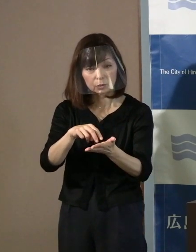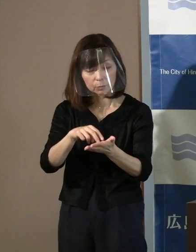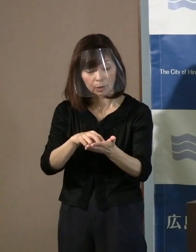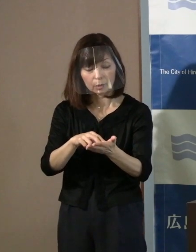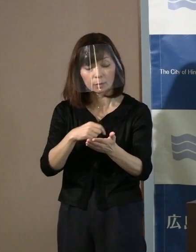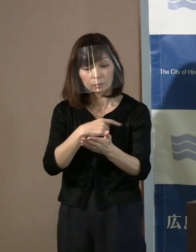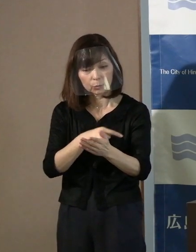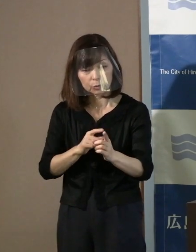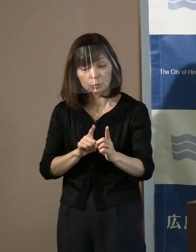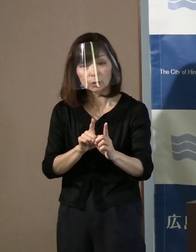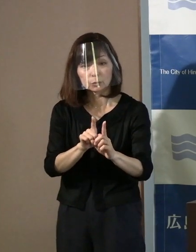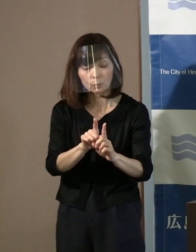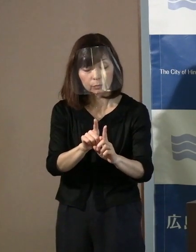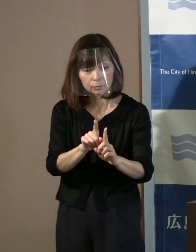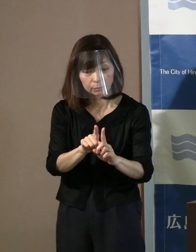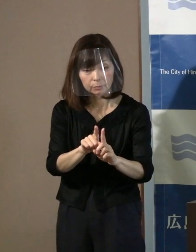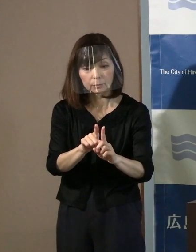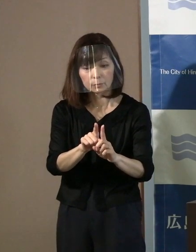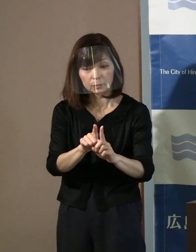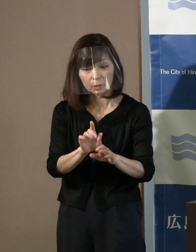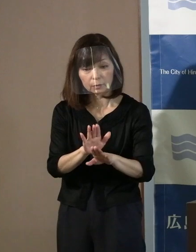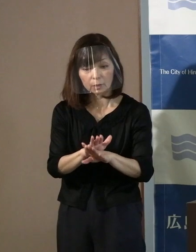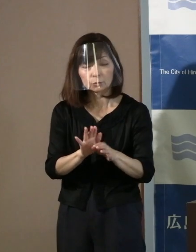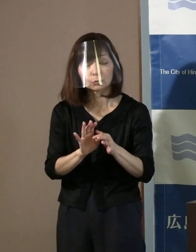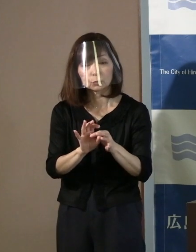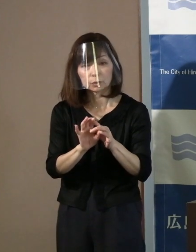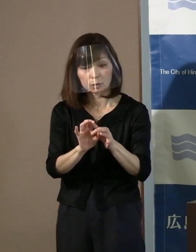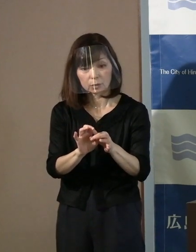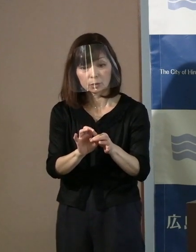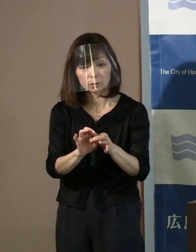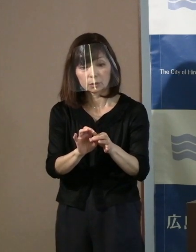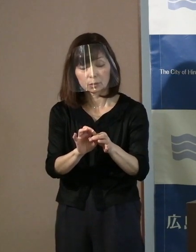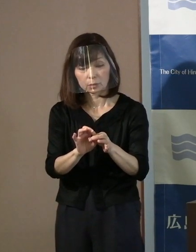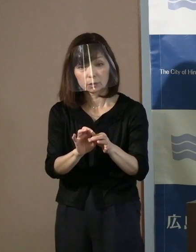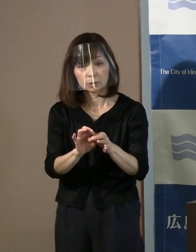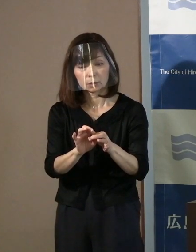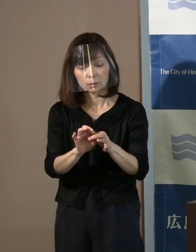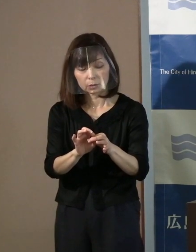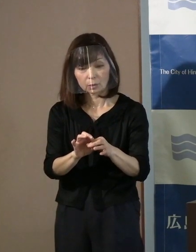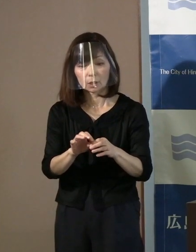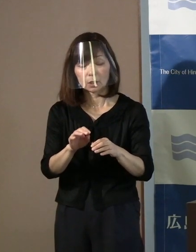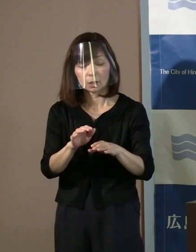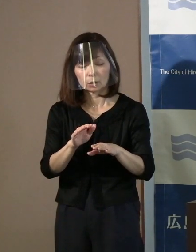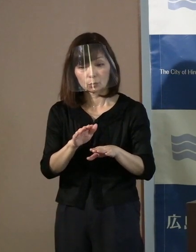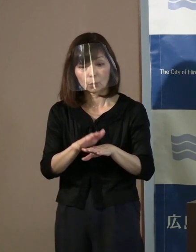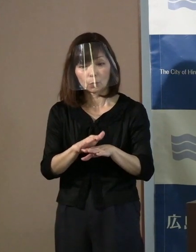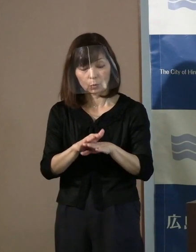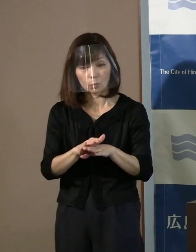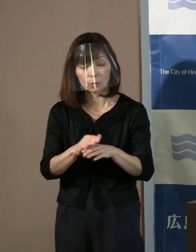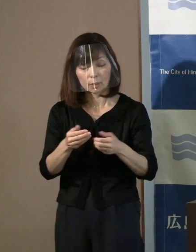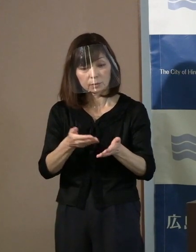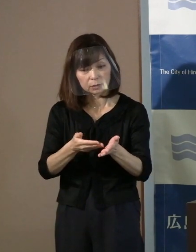手続きをこうすべきだというようなことが 言えれば言おうと思っています｡ もうしばらくお待ちいただきたい｡